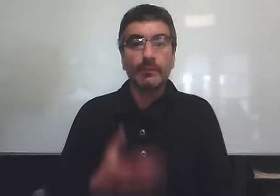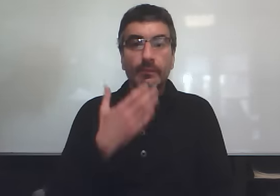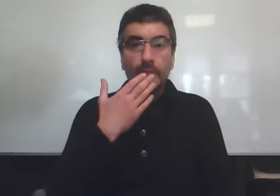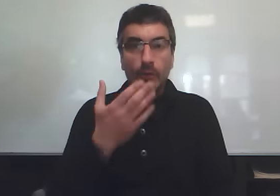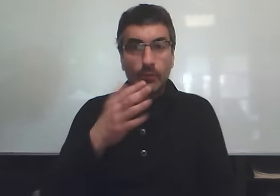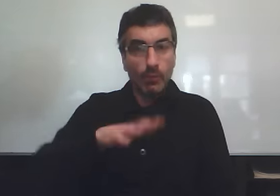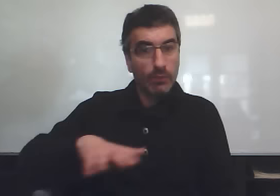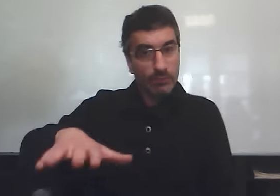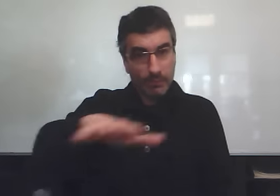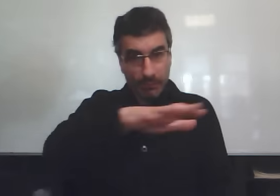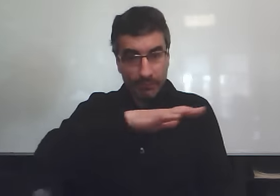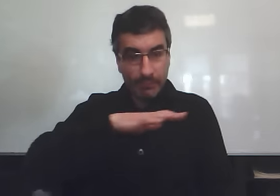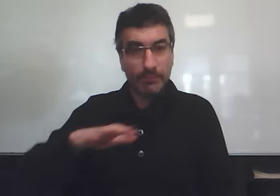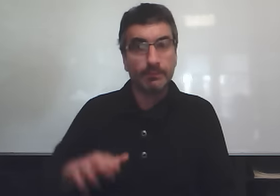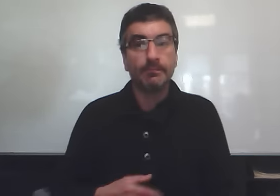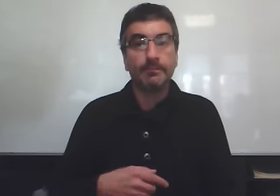Bonjour à tout le monde